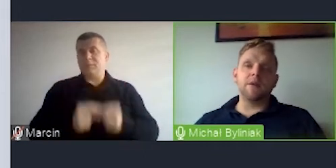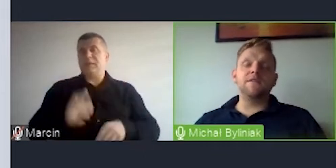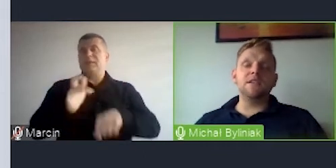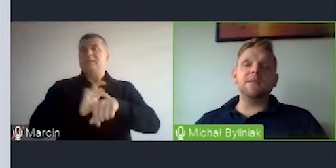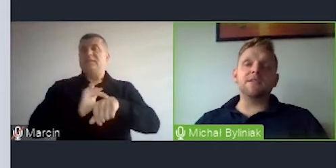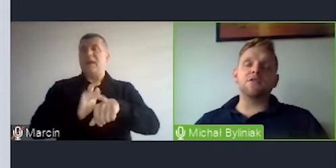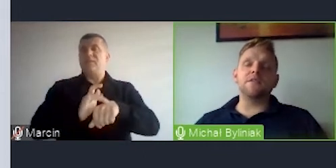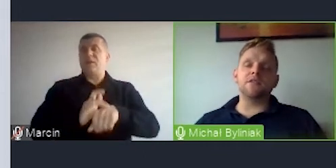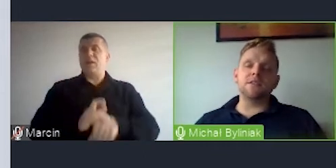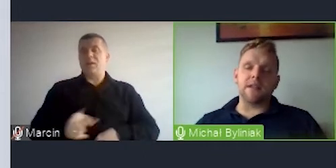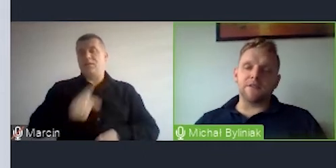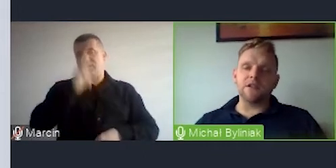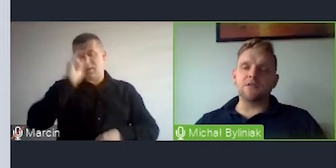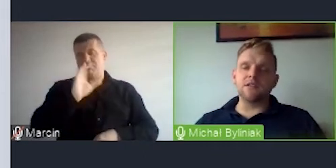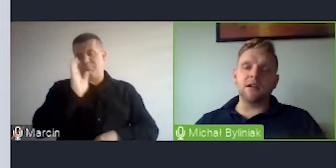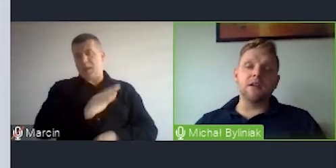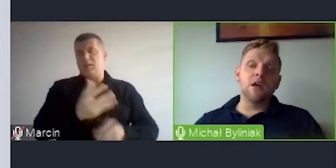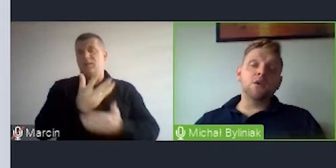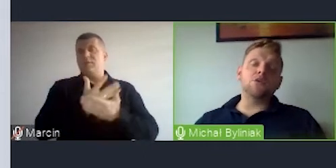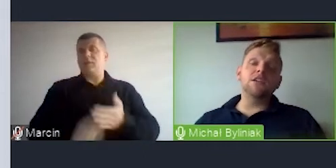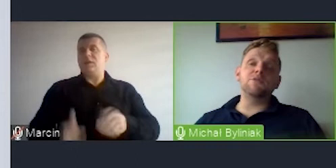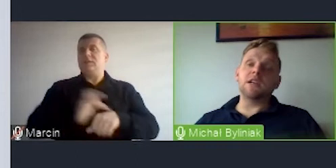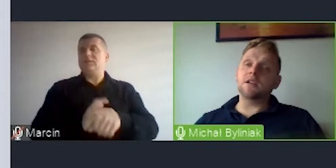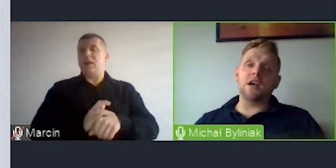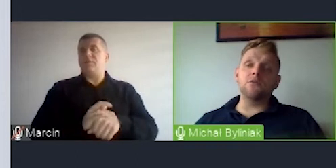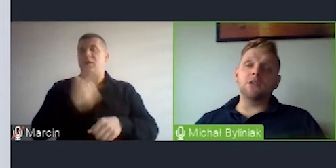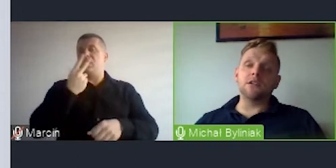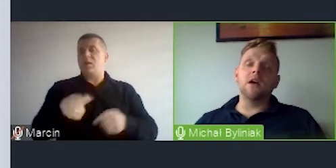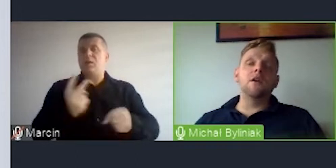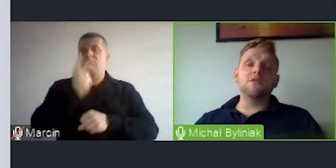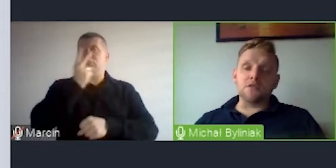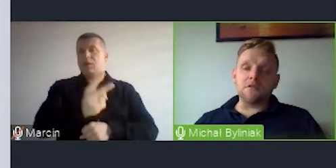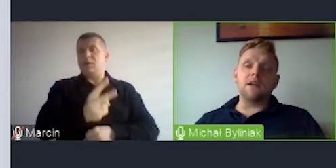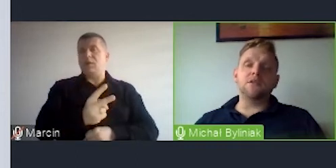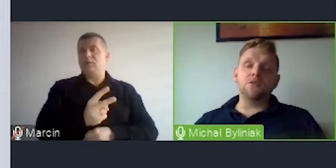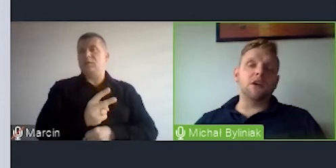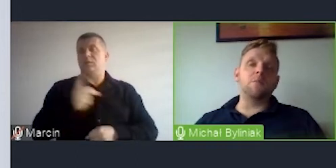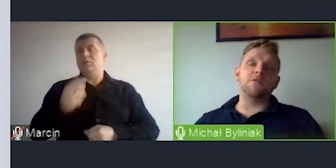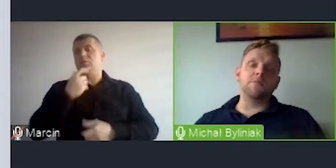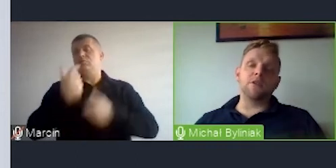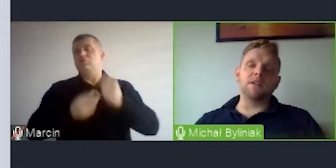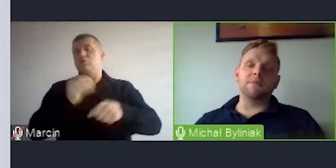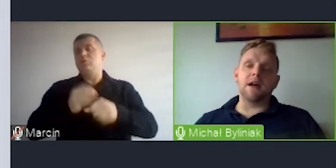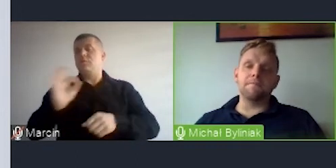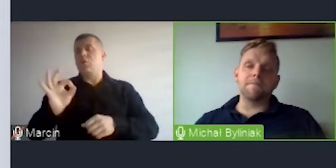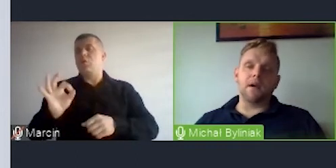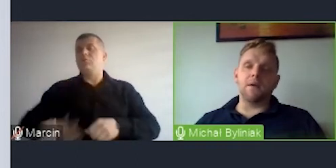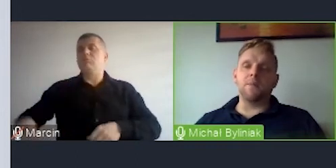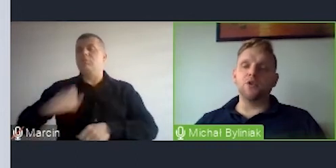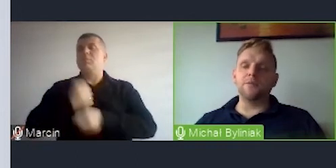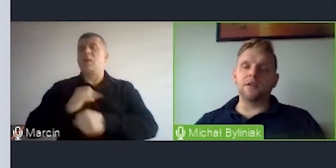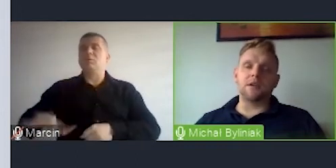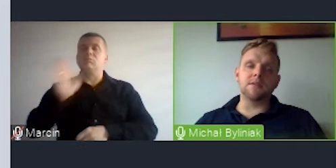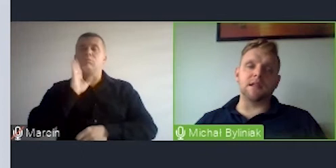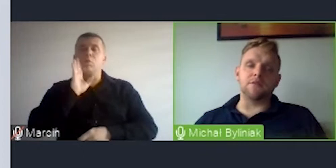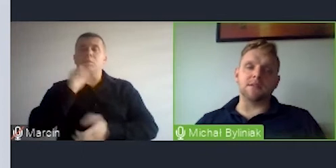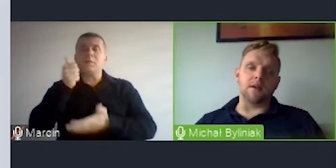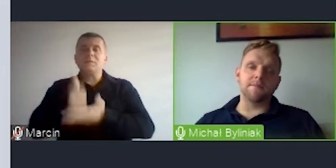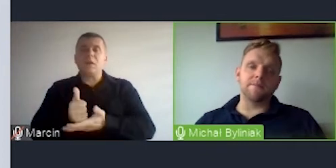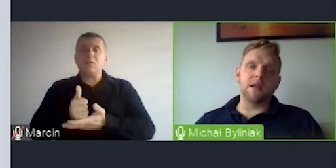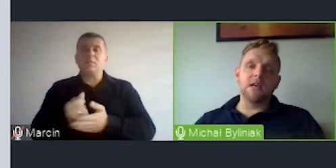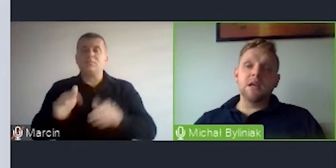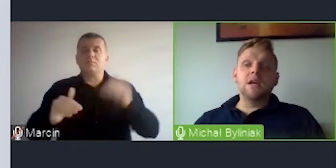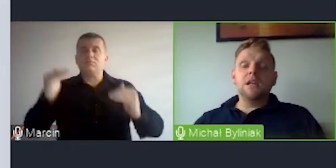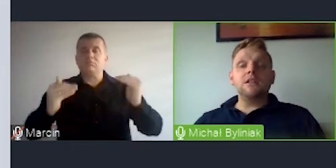Beneficjent ma stosować stawki wynagrodzenia, które nie przekraczają tych stosowanych u niego poza projektem na podobnych stanowiskach.